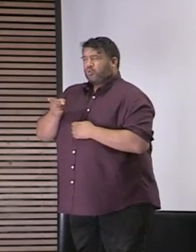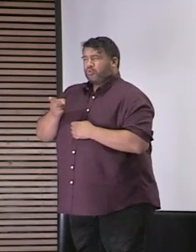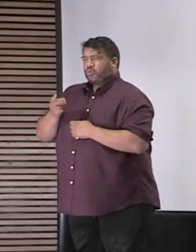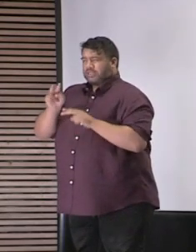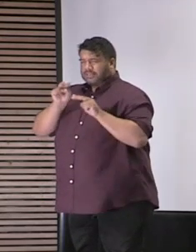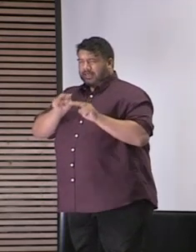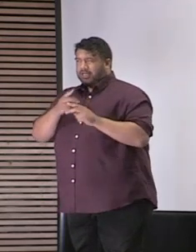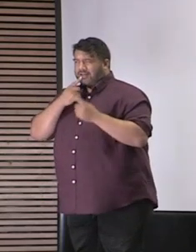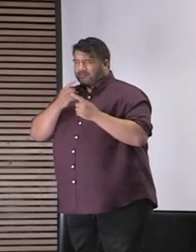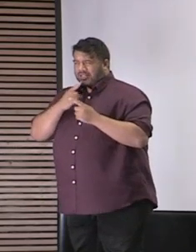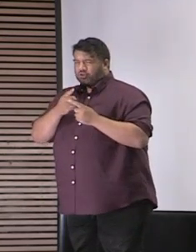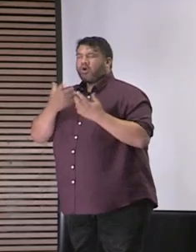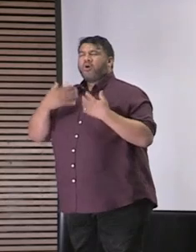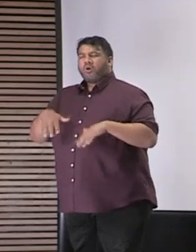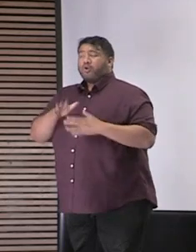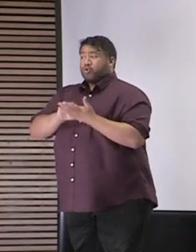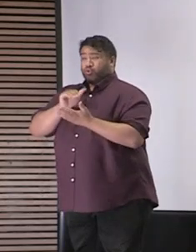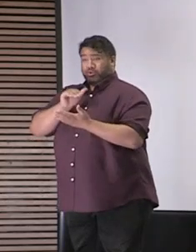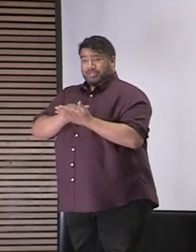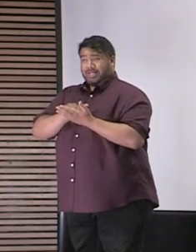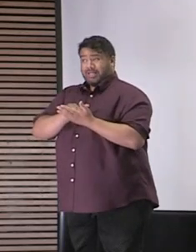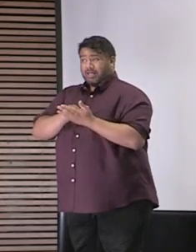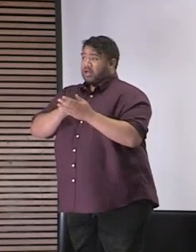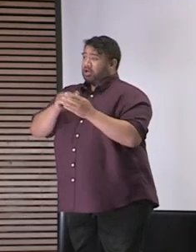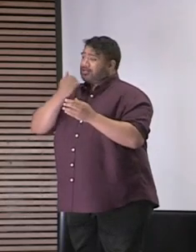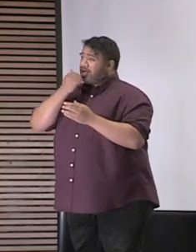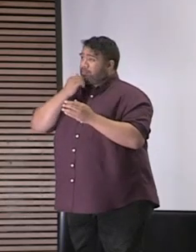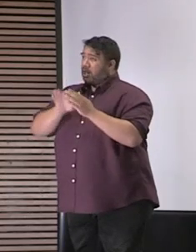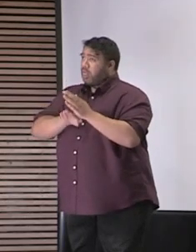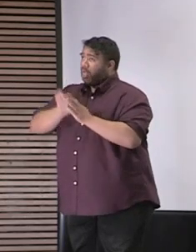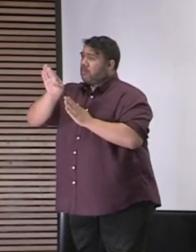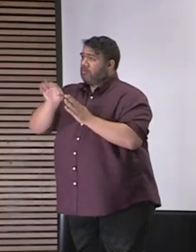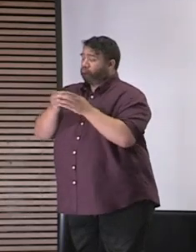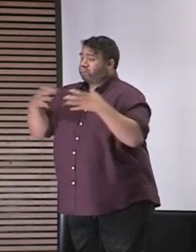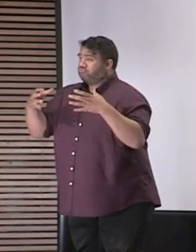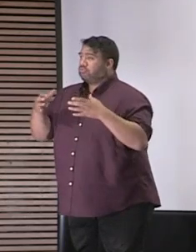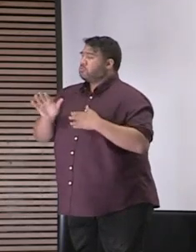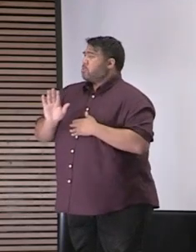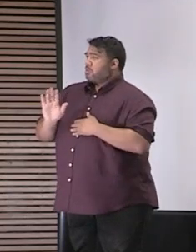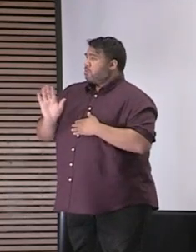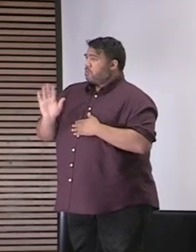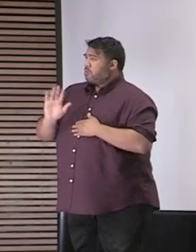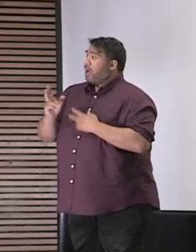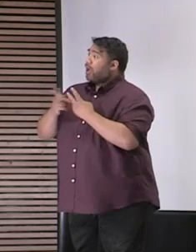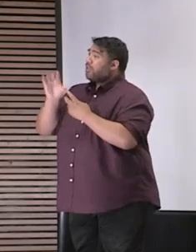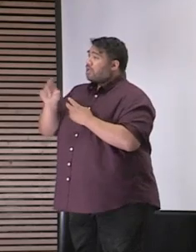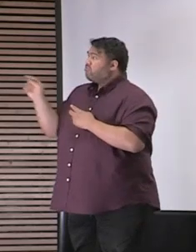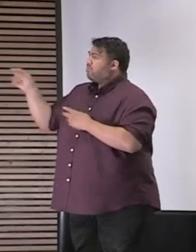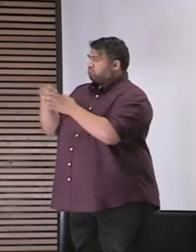tenemos 1,039 casos en Nueva